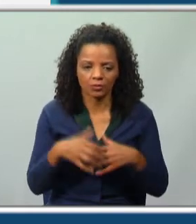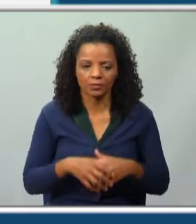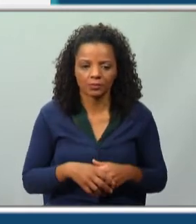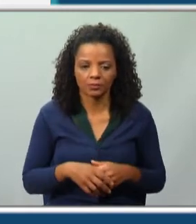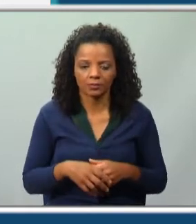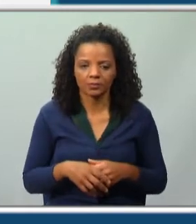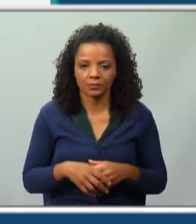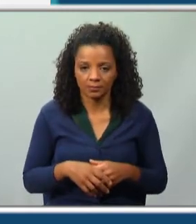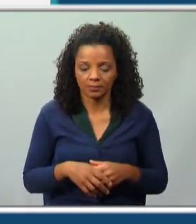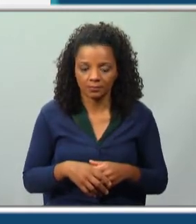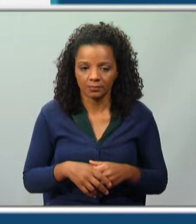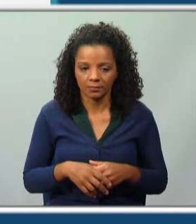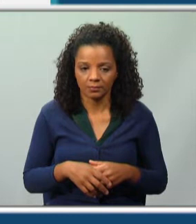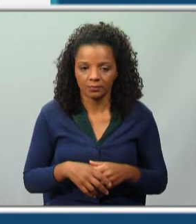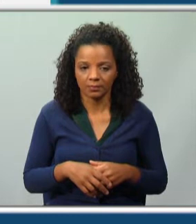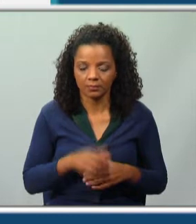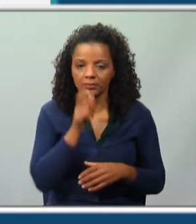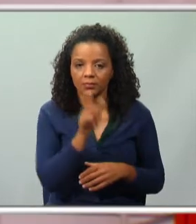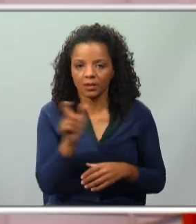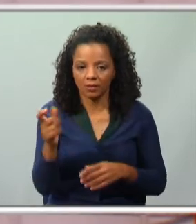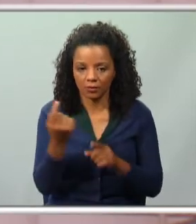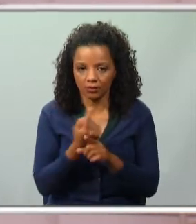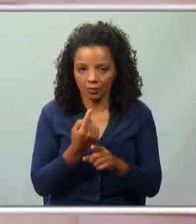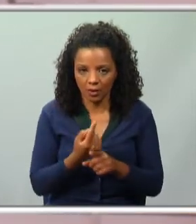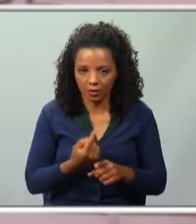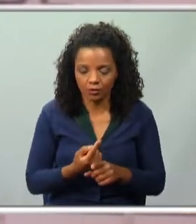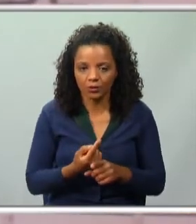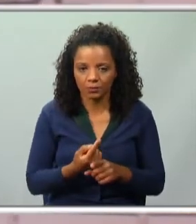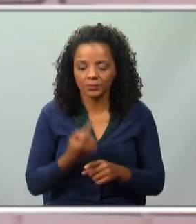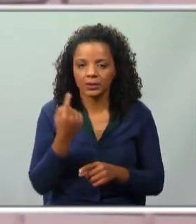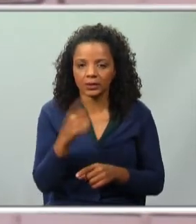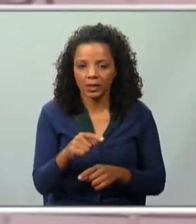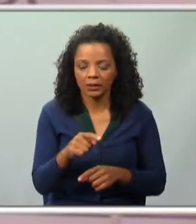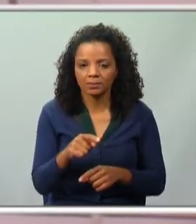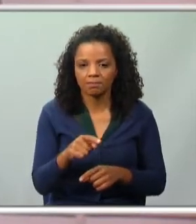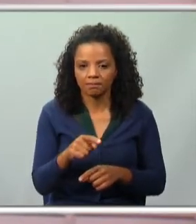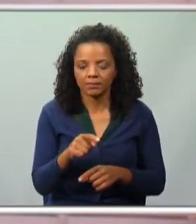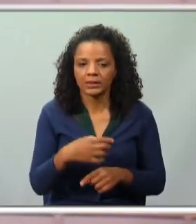o conhecemos aqui várias palavras que são homônimas conseguimos inclusivamente 我們在這裡認識他的幾句話是我們甚至管理的同音詞